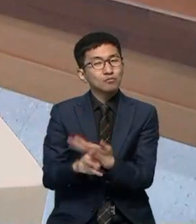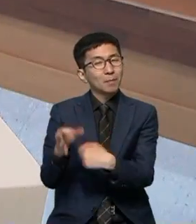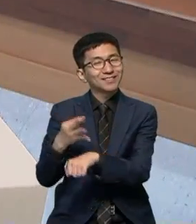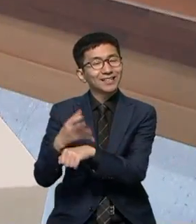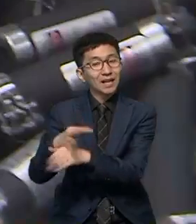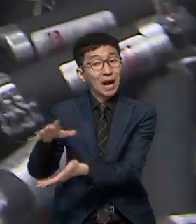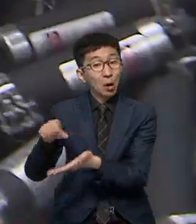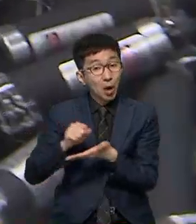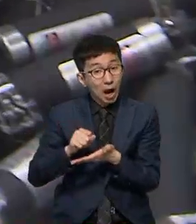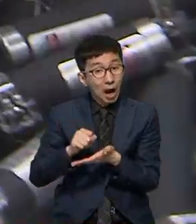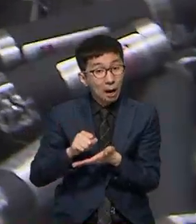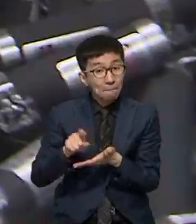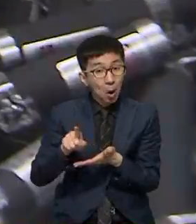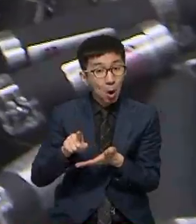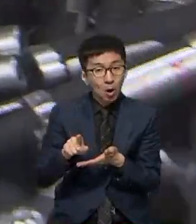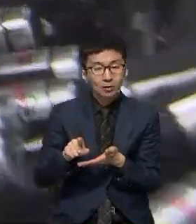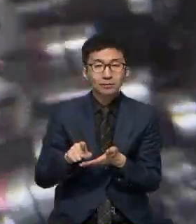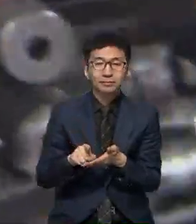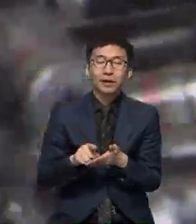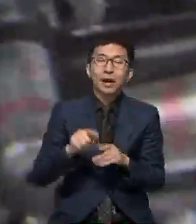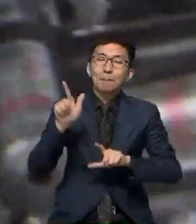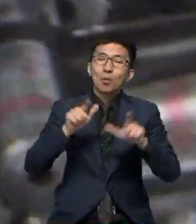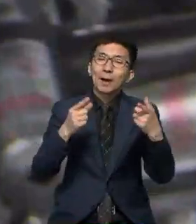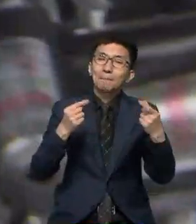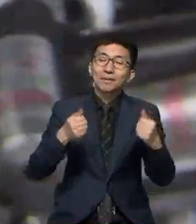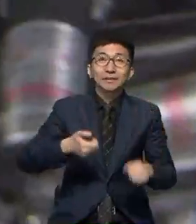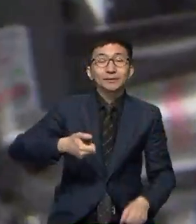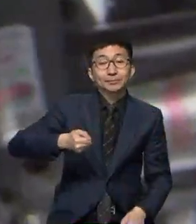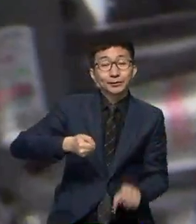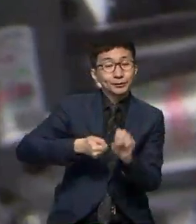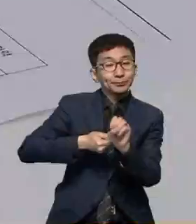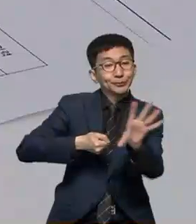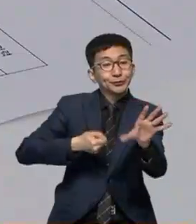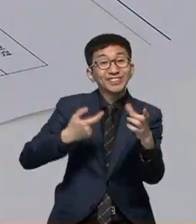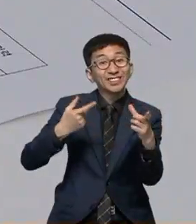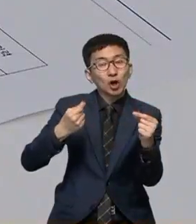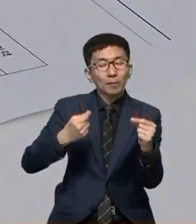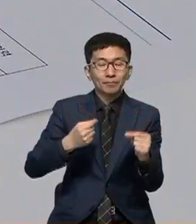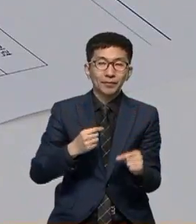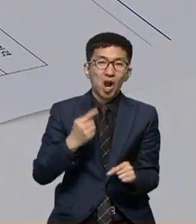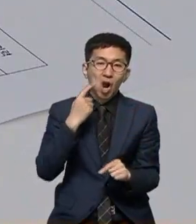휴대용 랜턴으로 제품명을 속이고 안전 확인 신고 증명서도 위조한 것으로